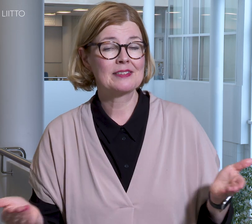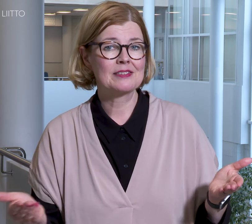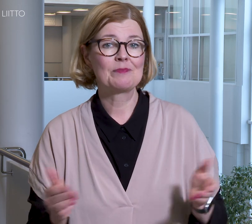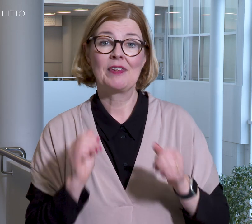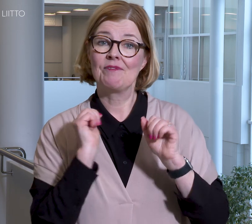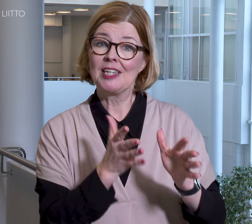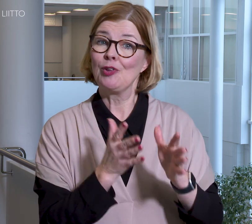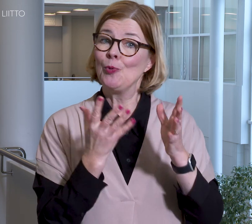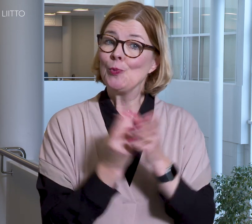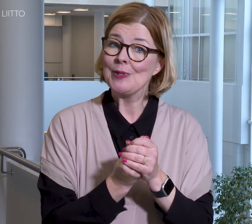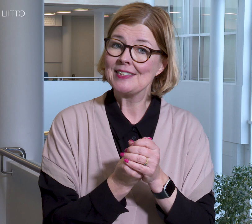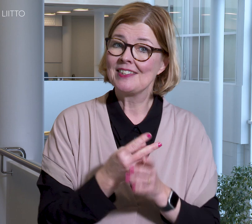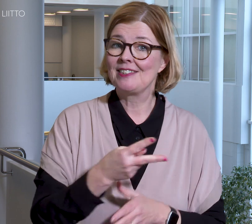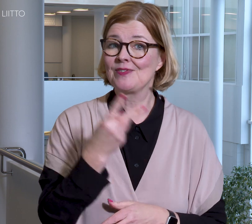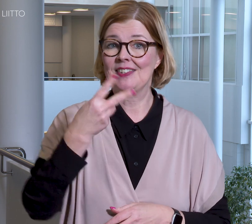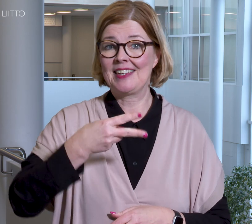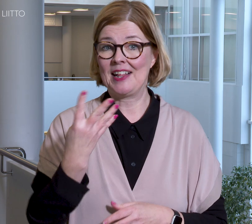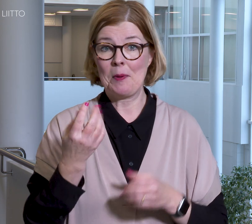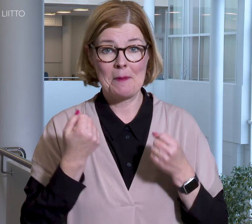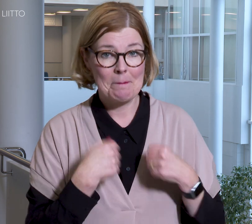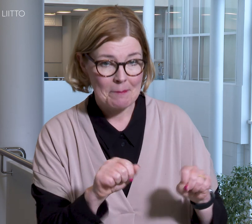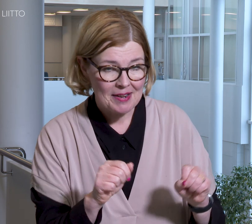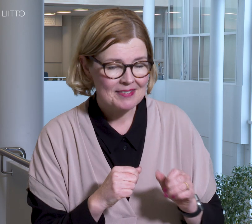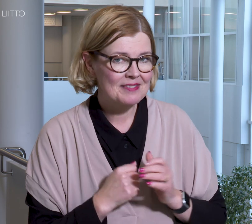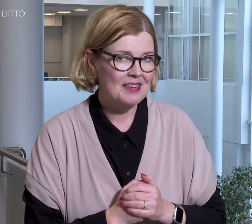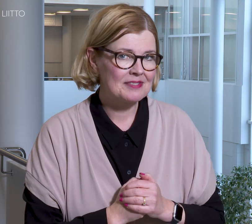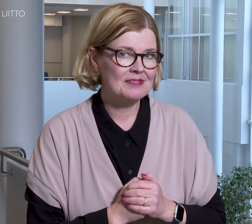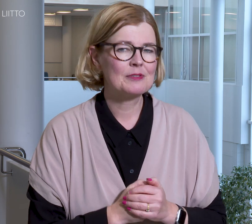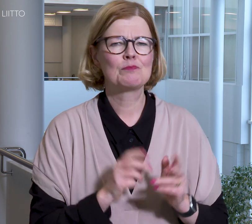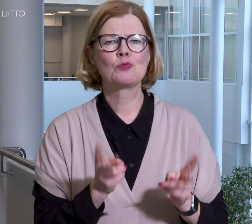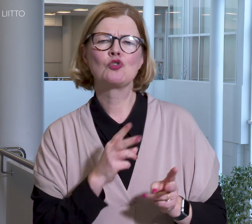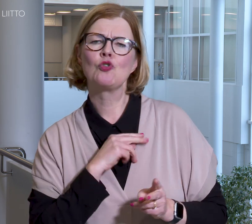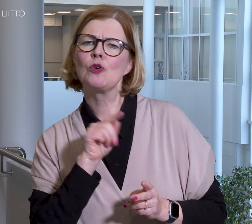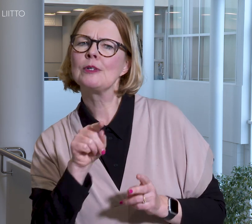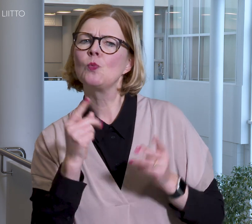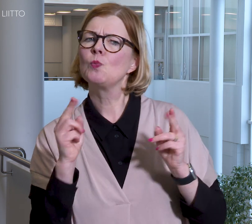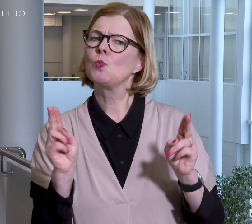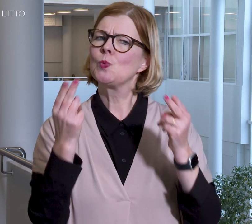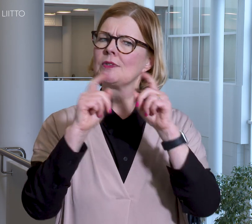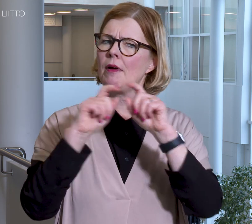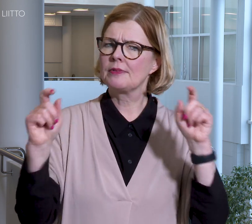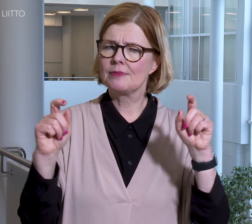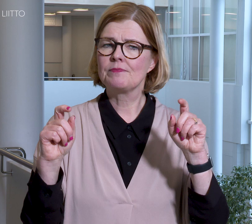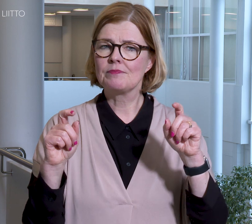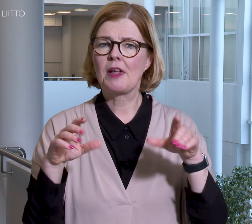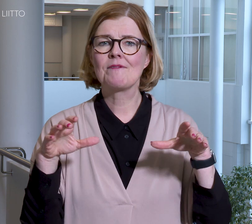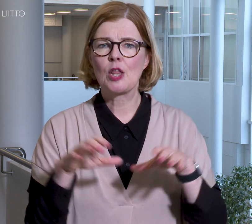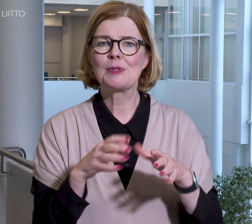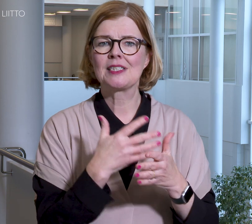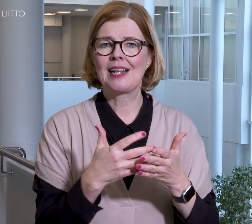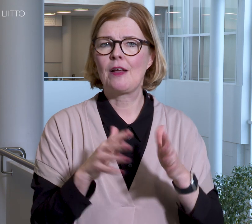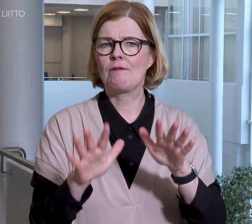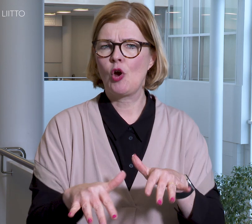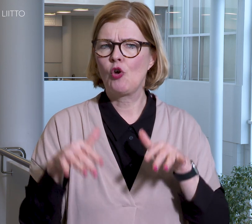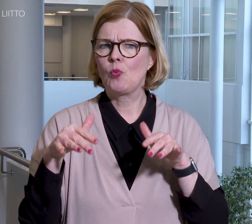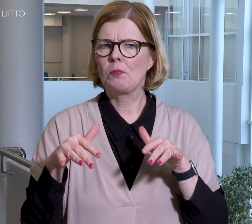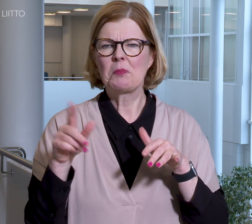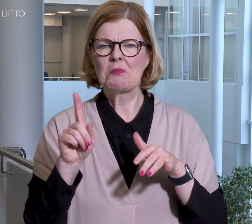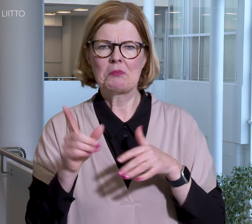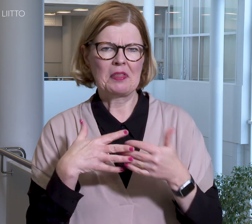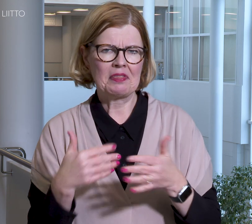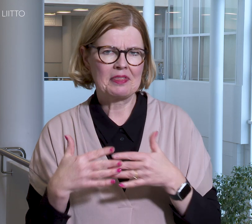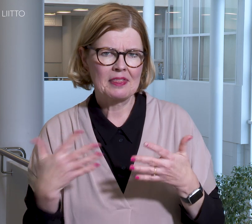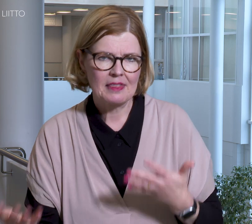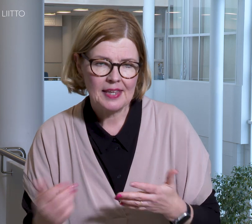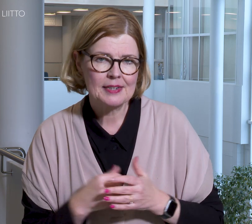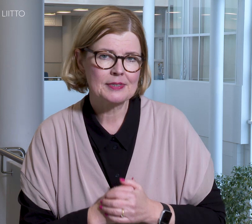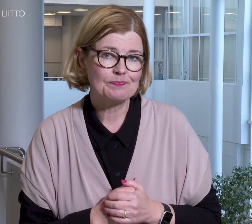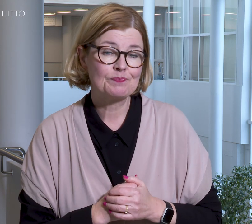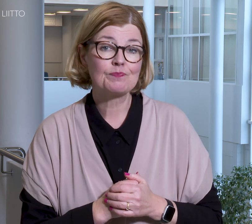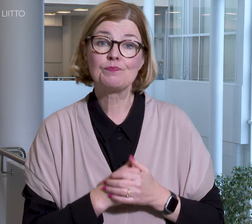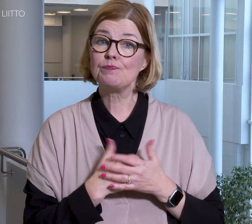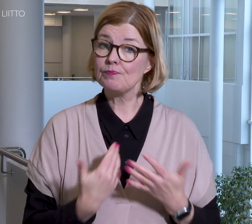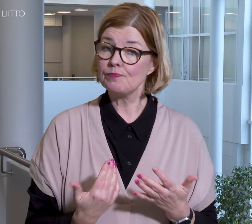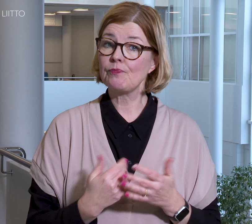Viitotaan yhdessä 2024 -kampanja ja vähemmistökielifoorumi.